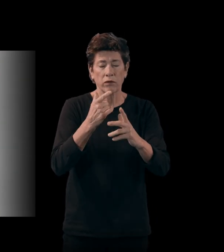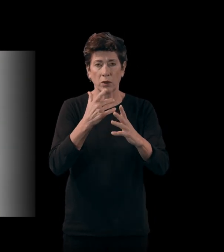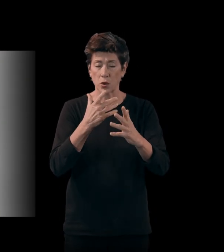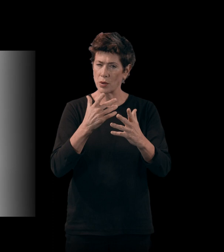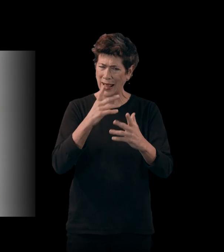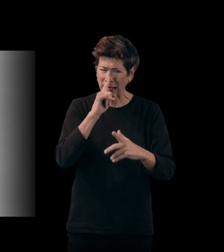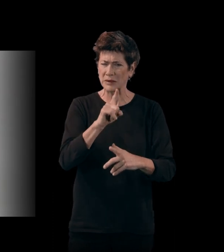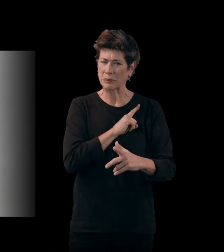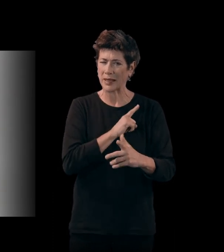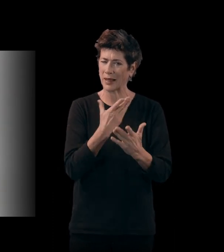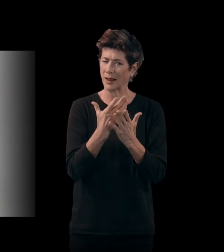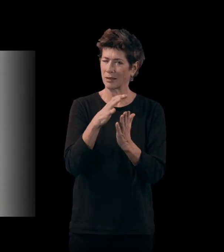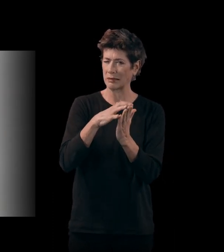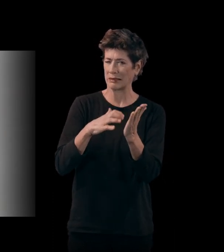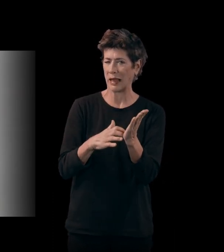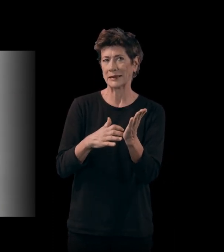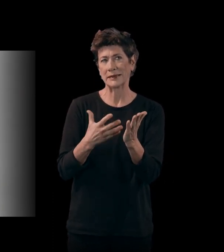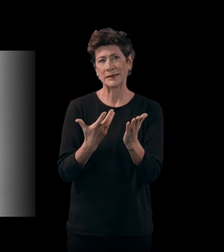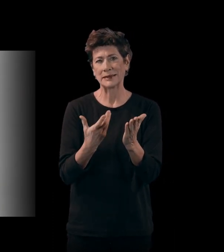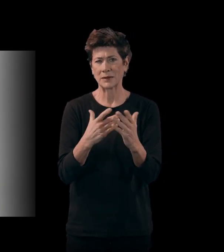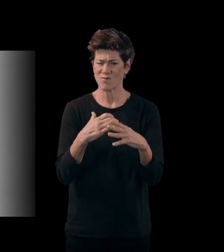C'est très volontairement une sorte de texte à la fois compact et rapide.